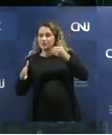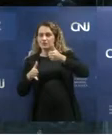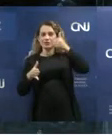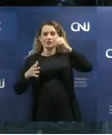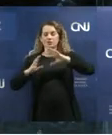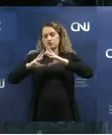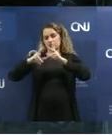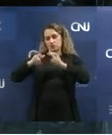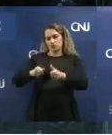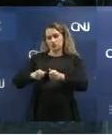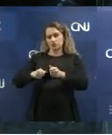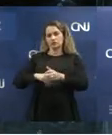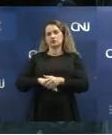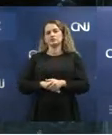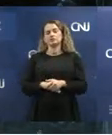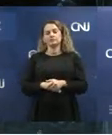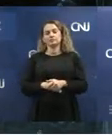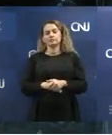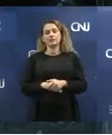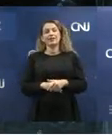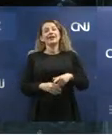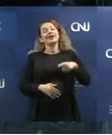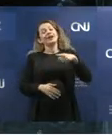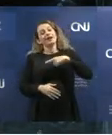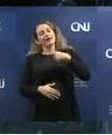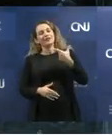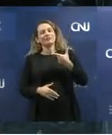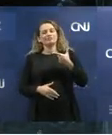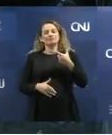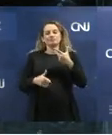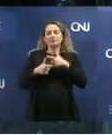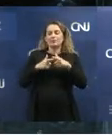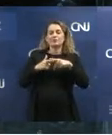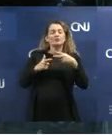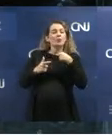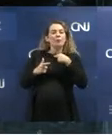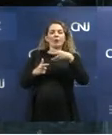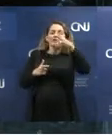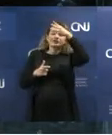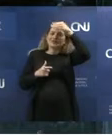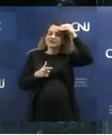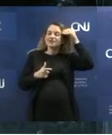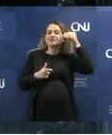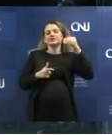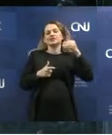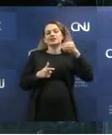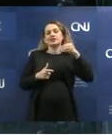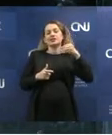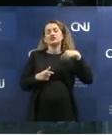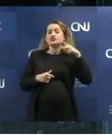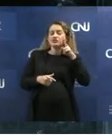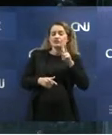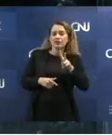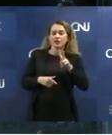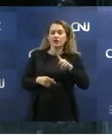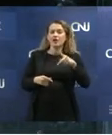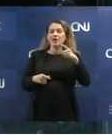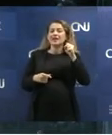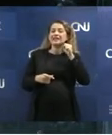Então, essa é uma questão que não pode ser deixada de levar, ser levada em conta. E se cair também no precedente aqui